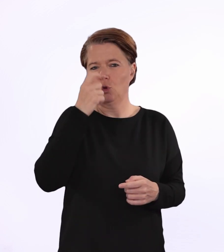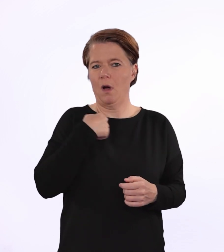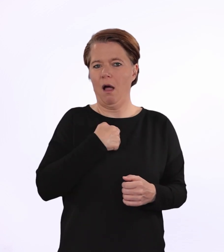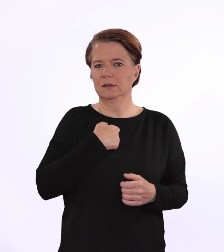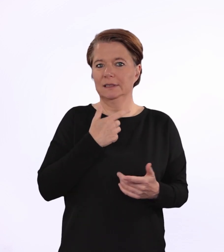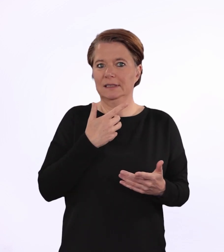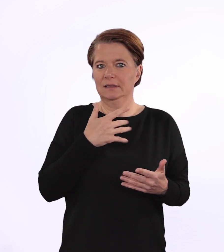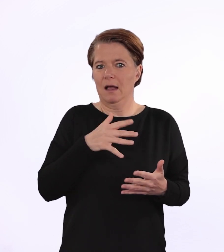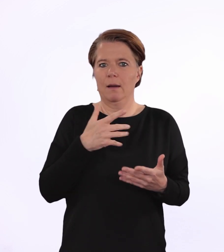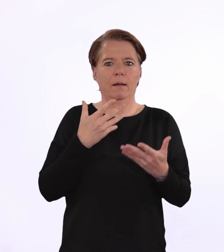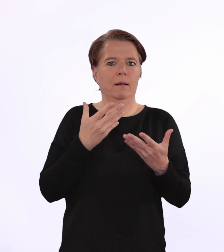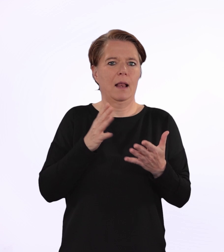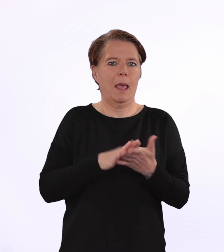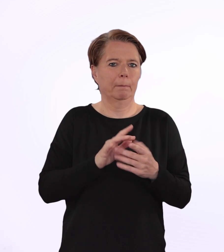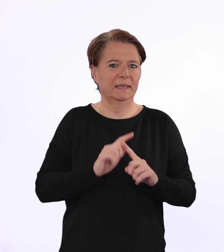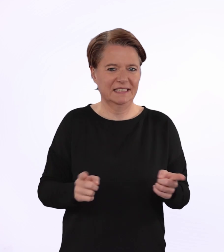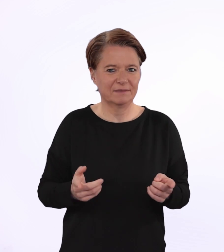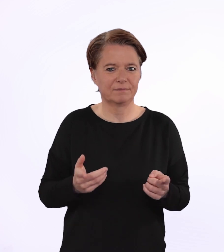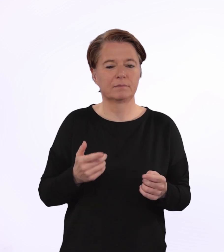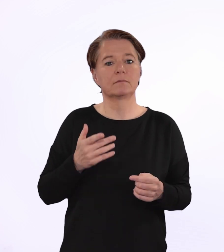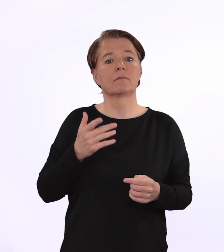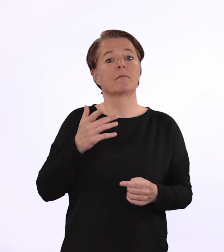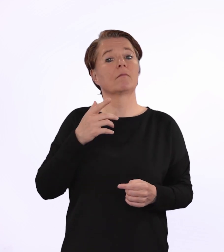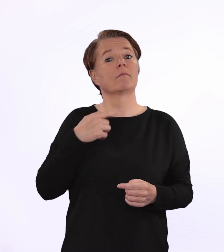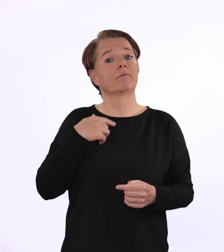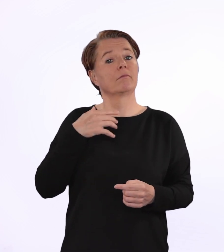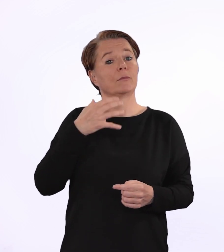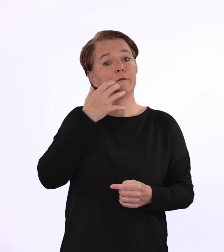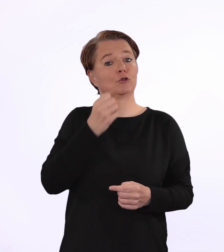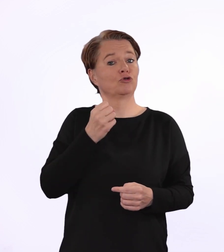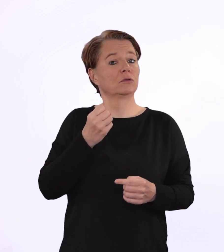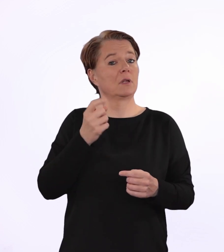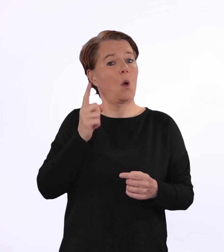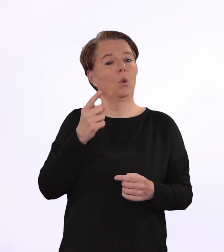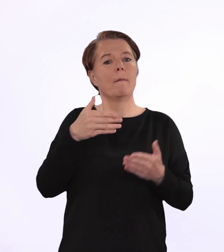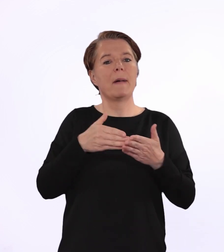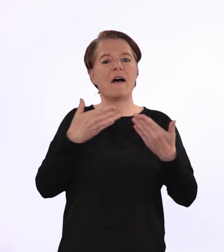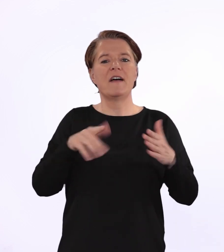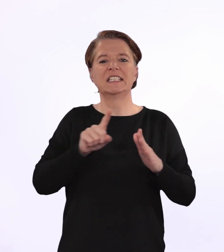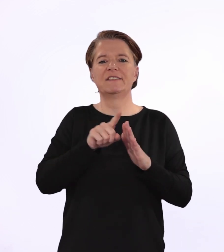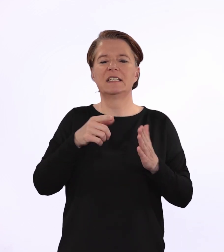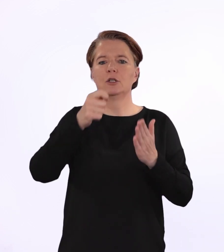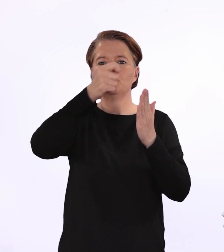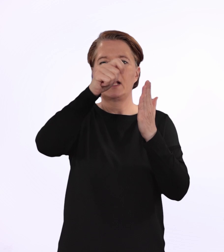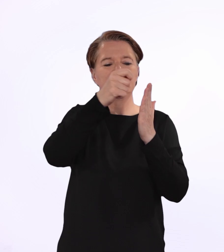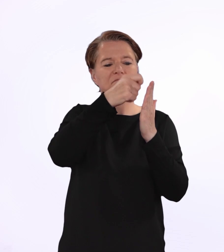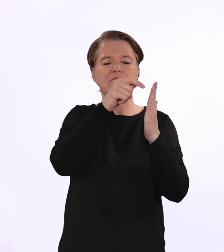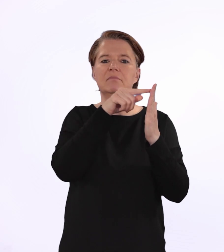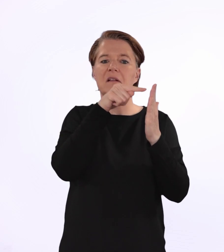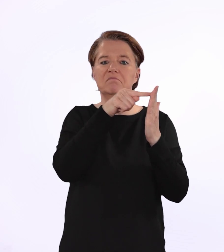Und ein anderer Wunsch für mich ist, da wir wissen, Barrierefreiheit ist keine Checkliste, sondern eine Haltung,